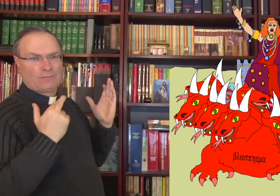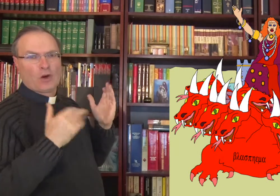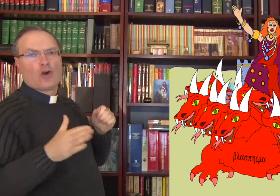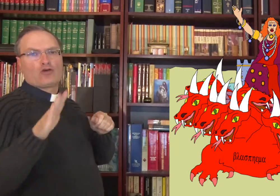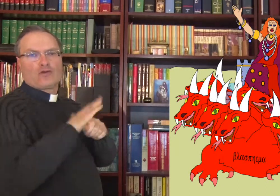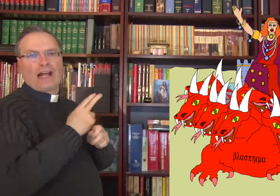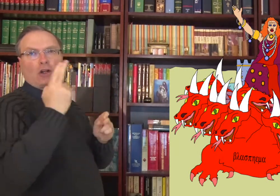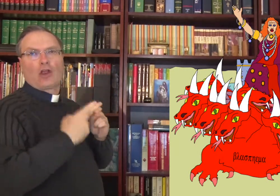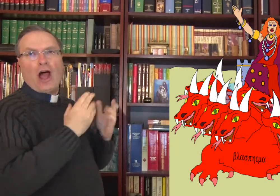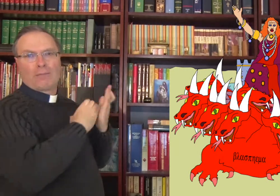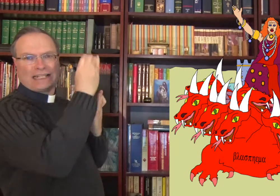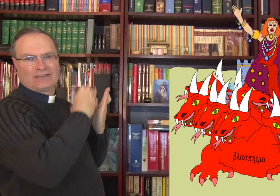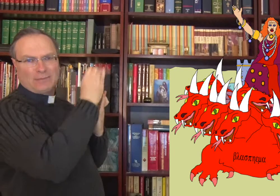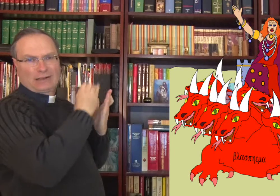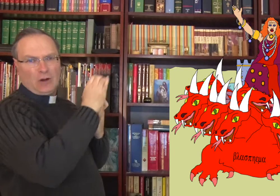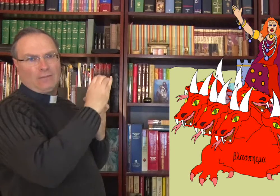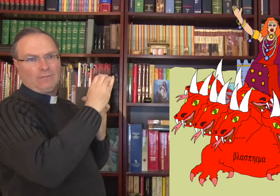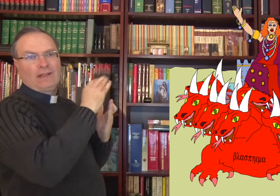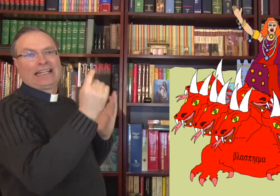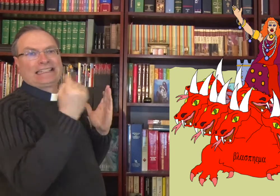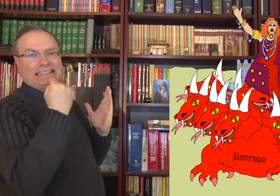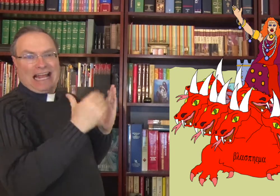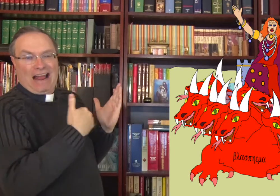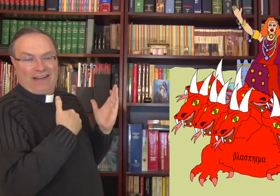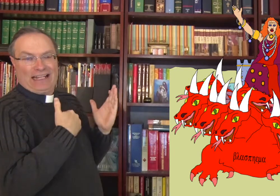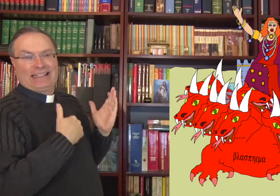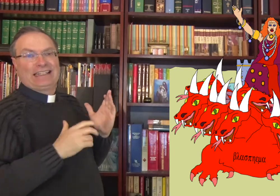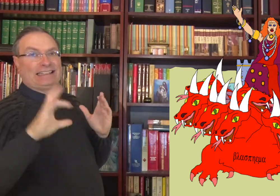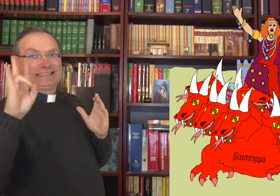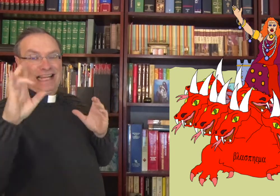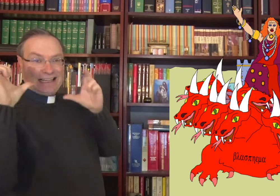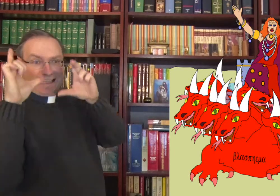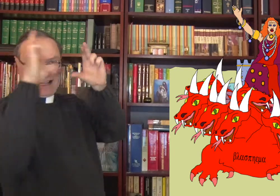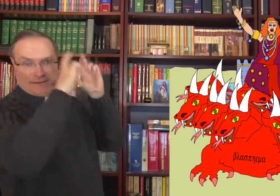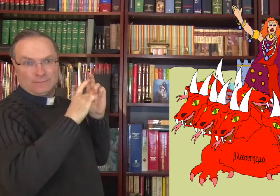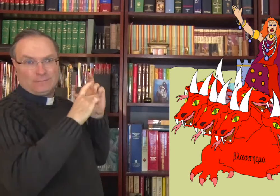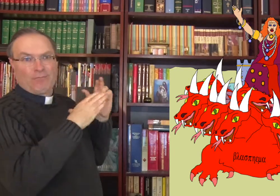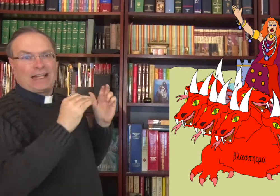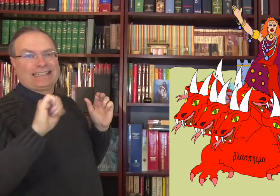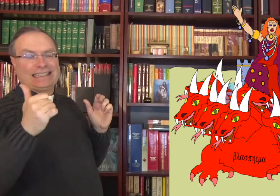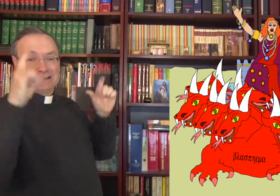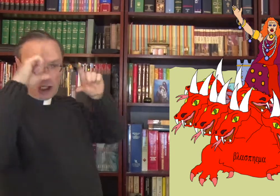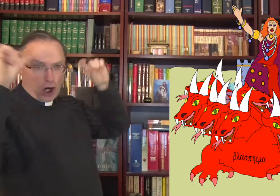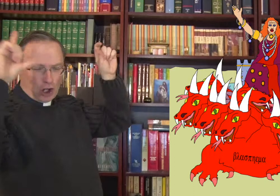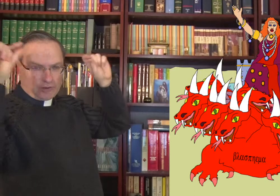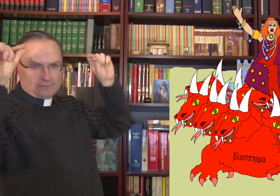couverte de noms blasphématoires et qui avait sept têtes et dix cornes.